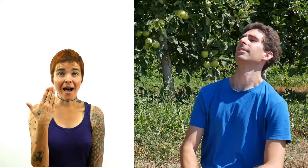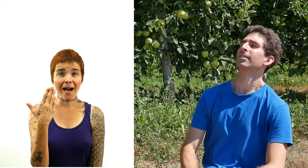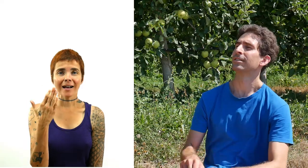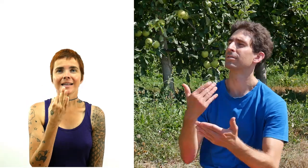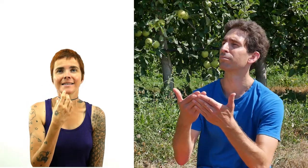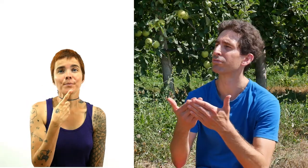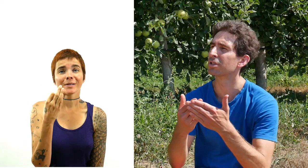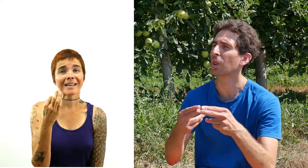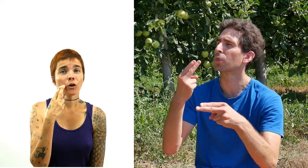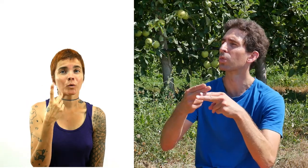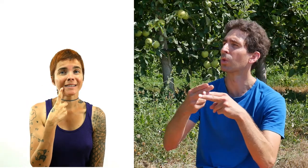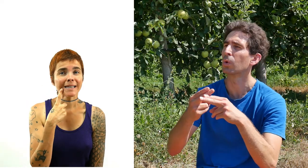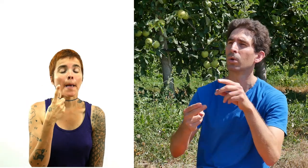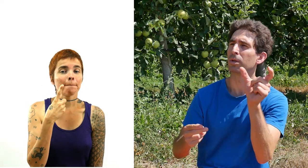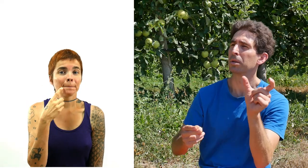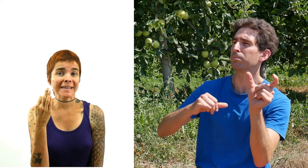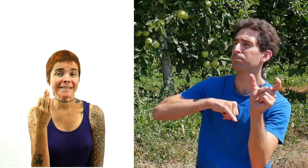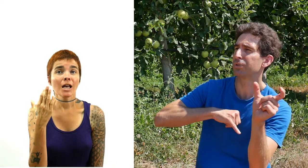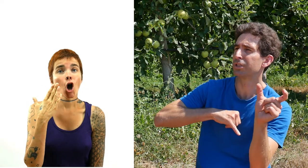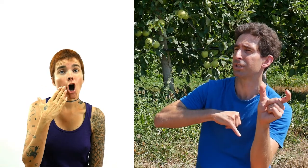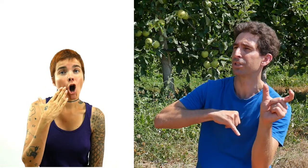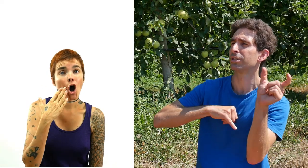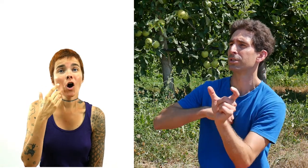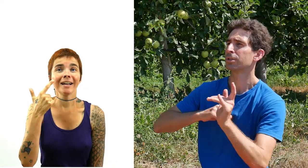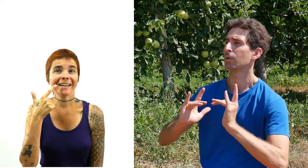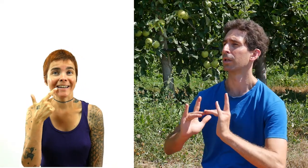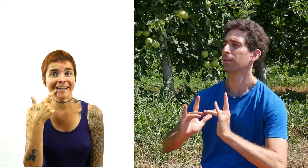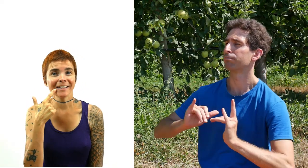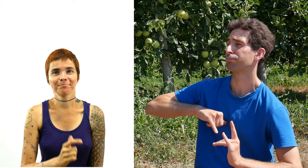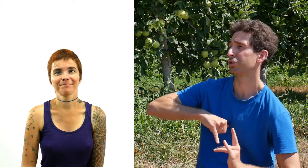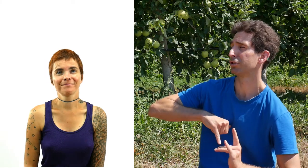Ah, c’est pour ça qu’on dit « pisse en lit ».